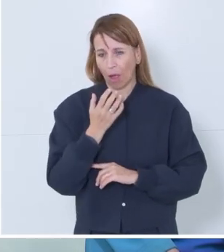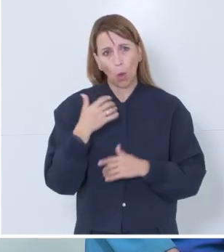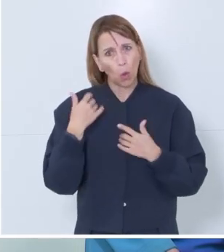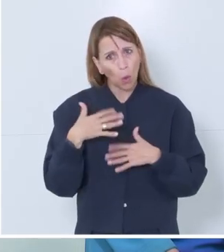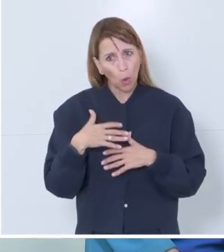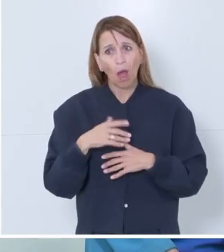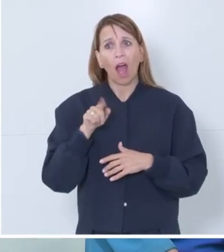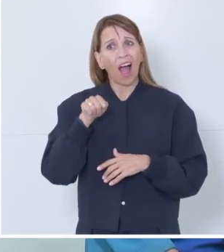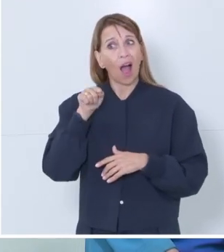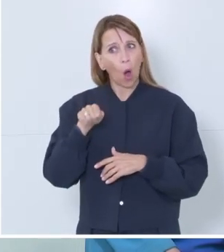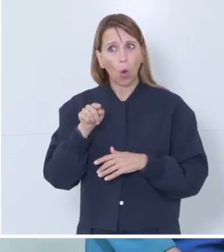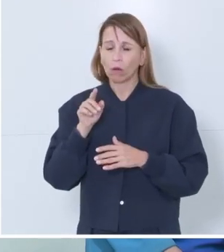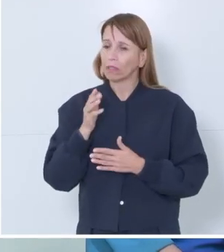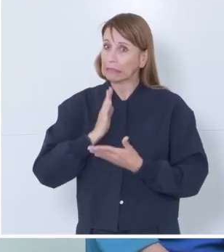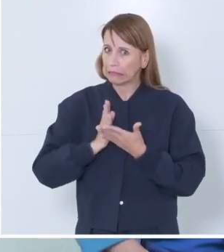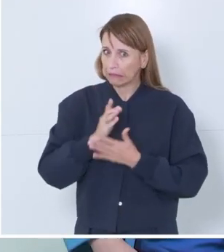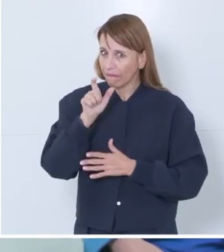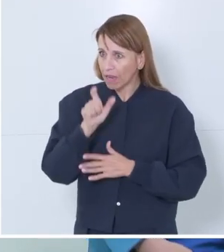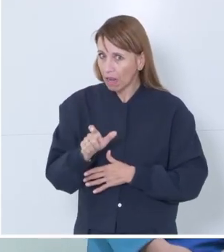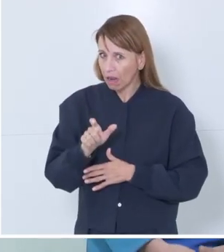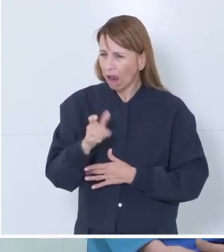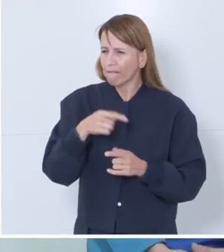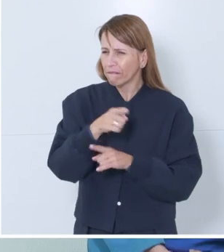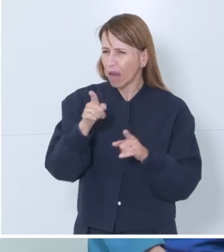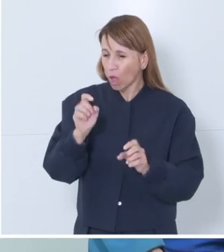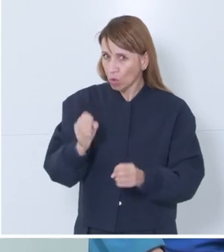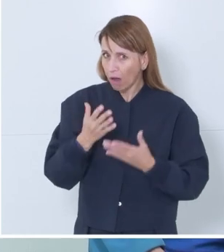Zivildiener, und das mag für manche vielleicht überraschend sein, rasch zur Stelle waren,